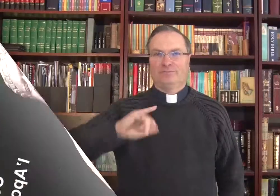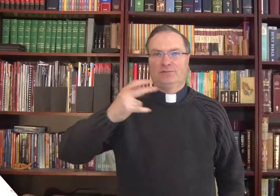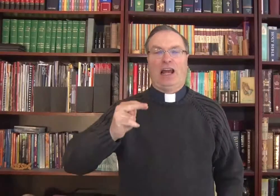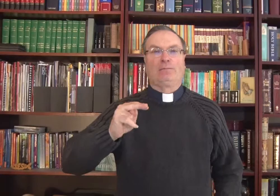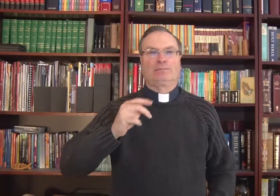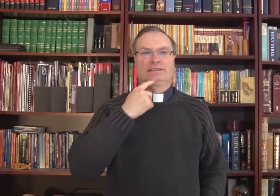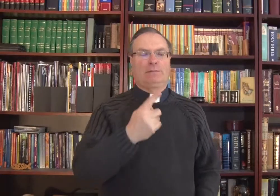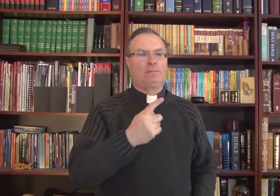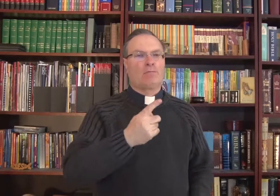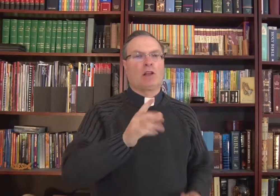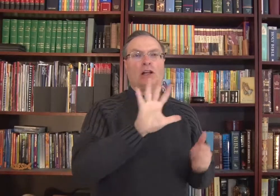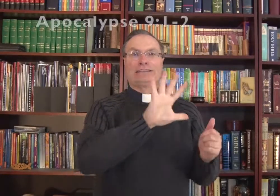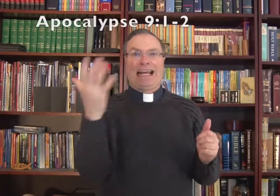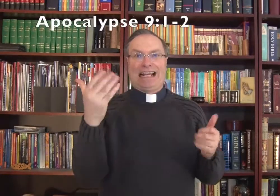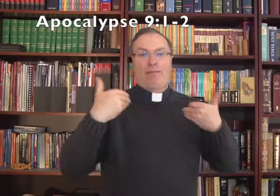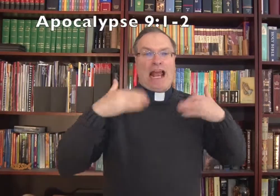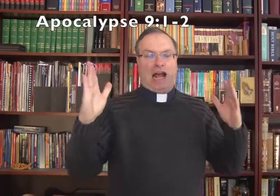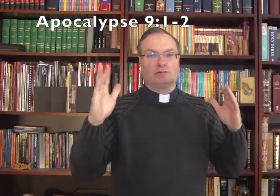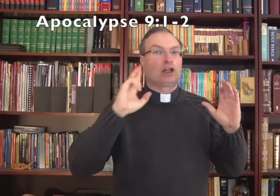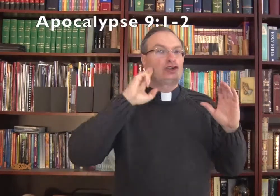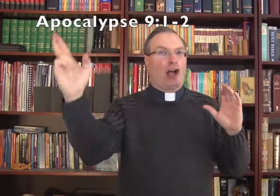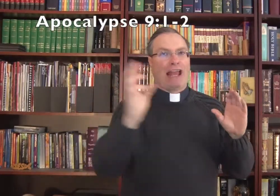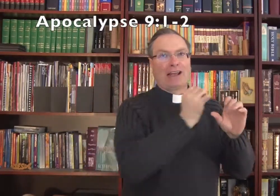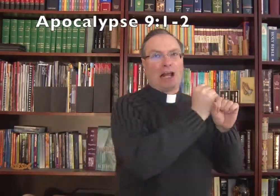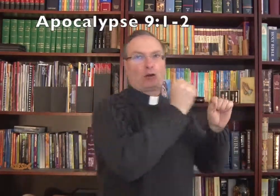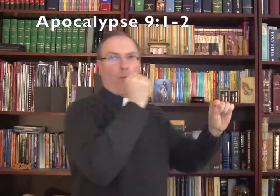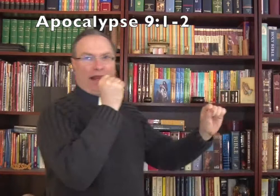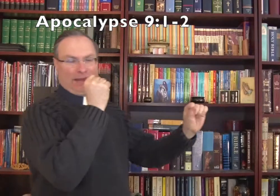Jean disait: «Le cinquième ange sonna de la trompette